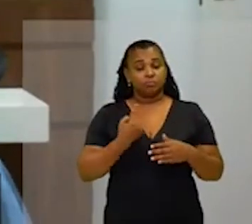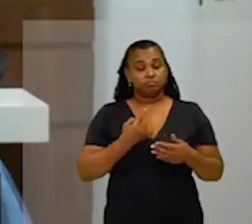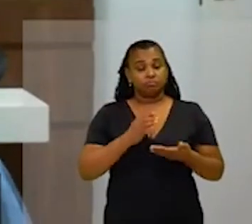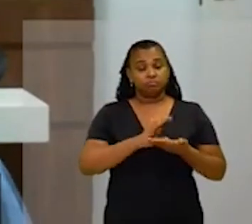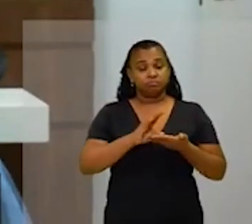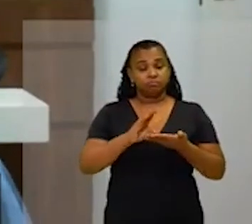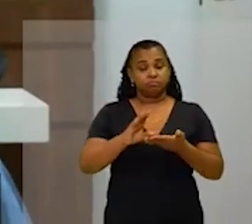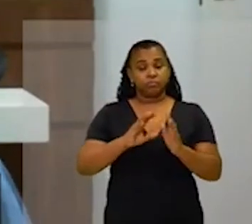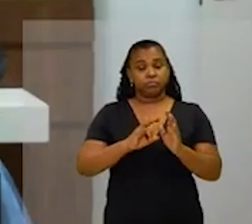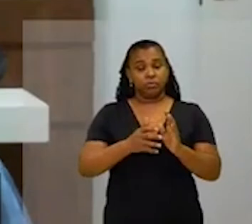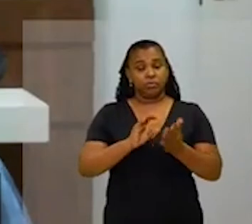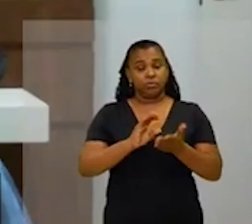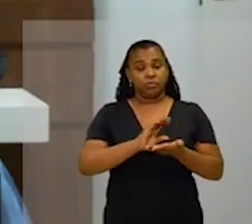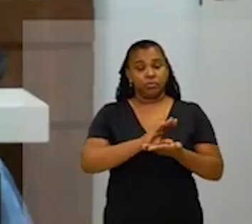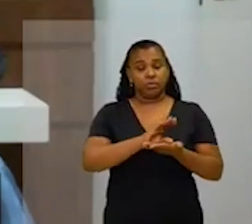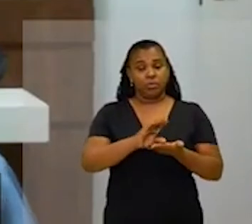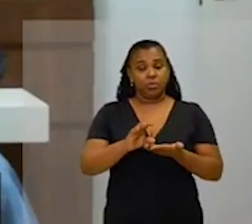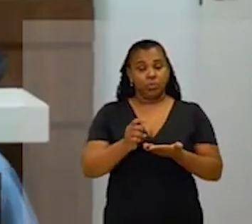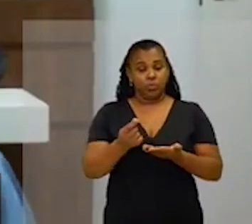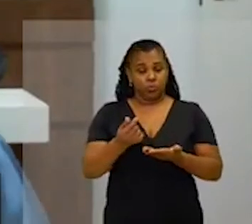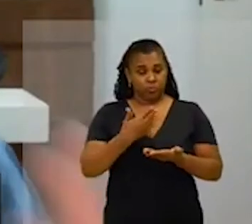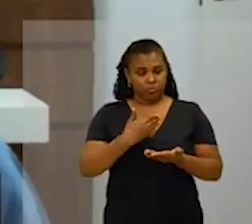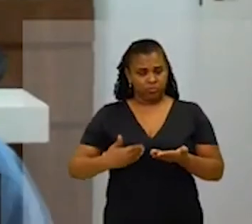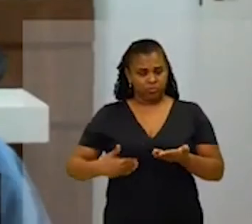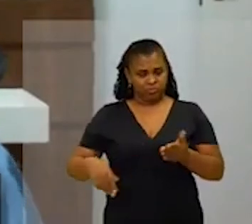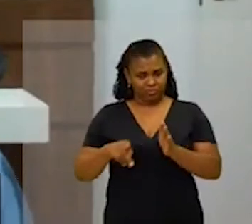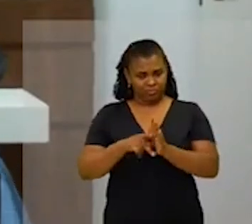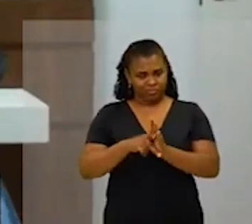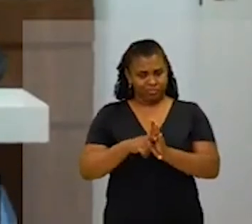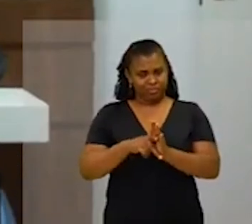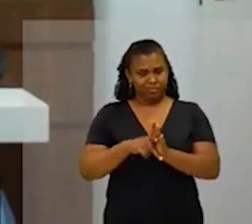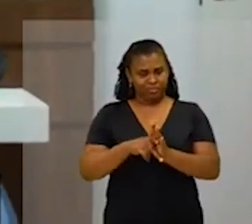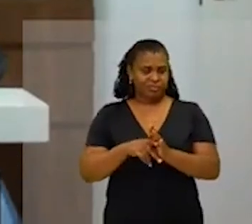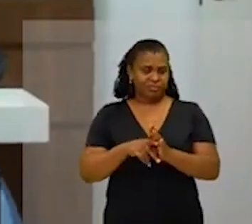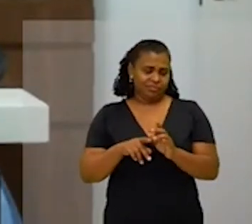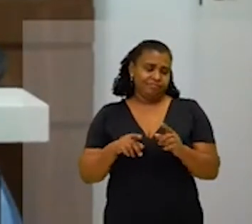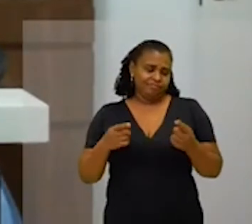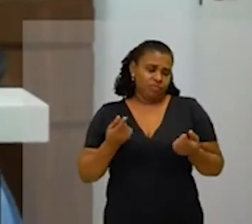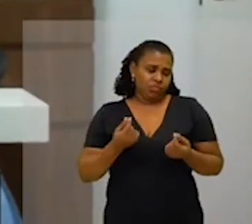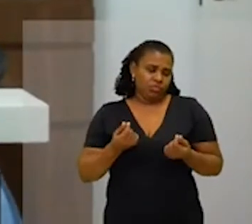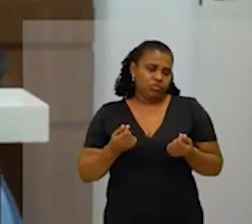não se trata exatamente de recursos públicos que a gente são recursos mas não se trata exatamente